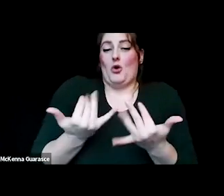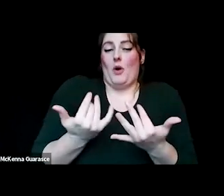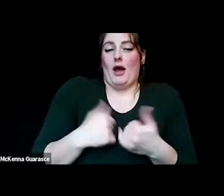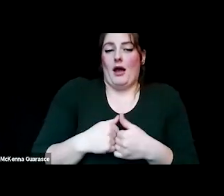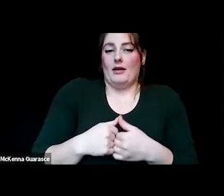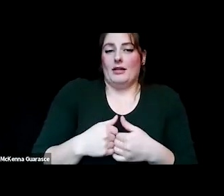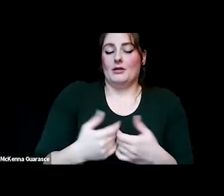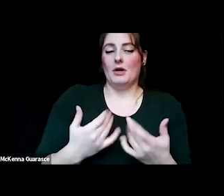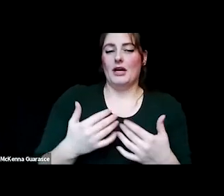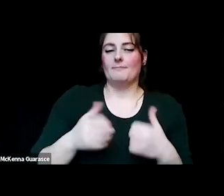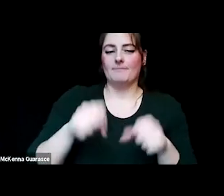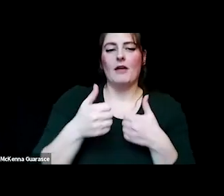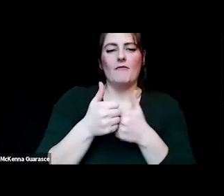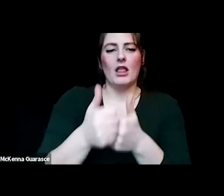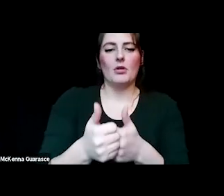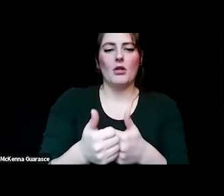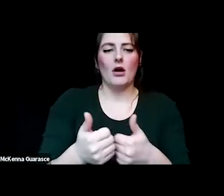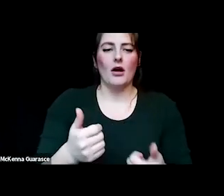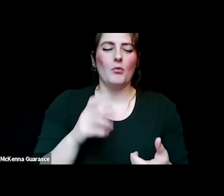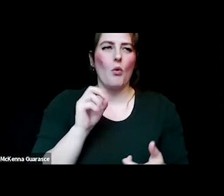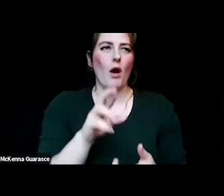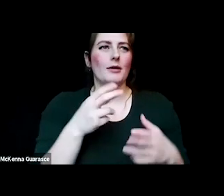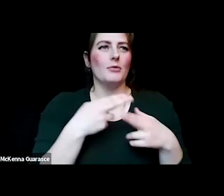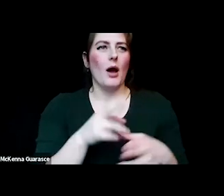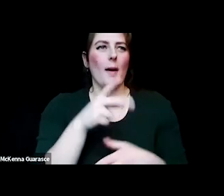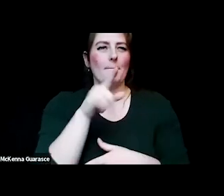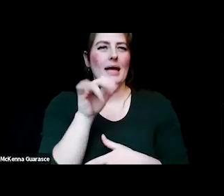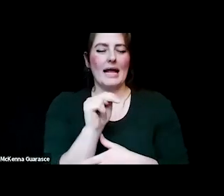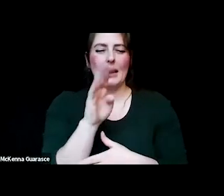ya que en esta presentación hemos hablado muchos.